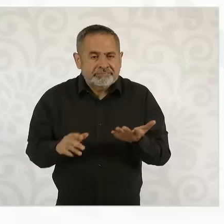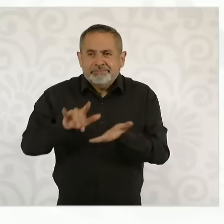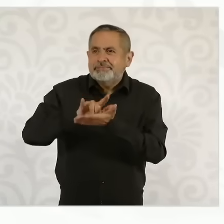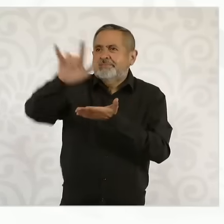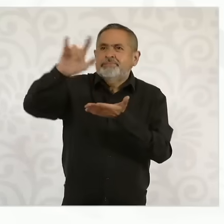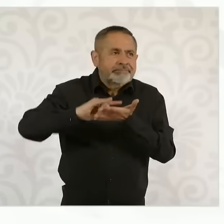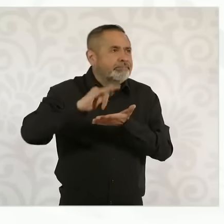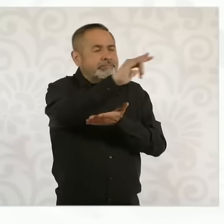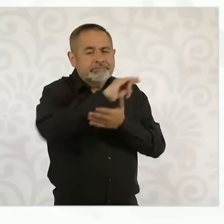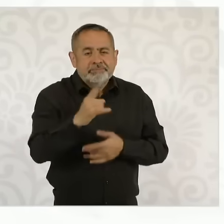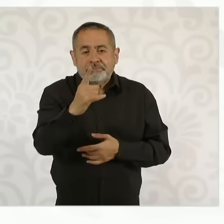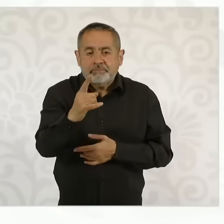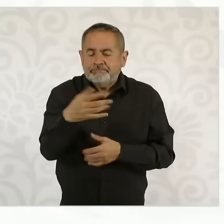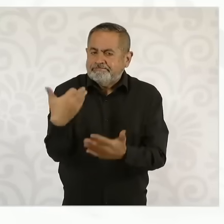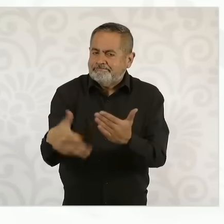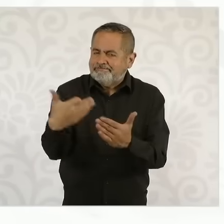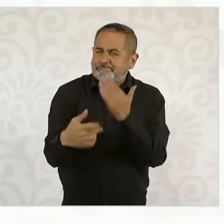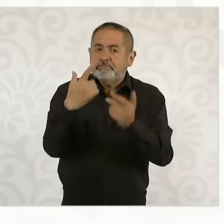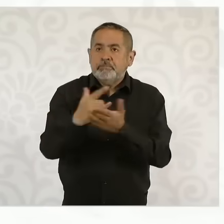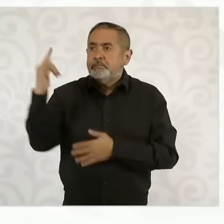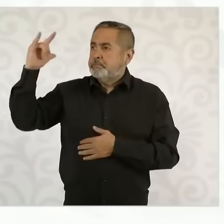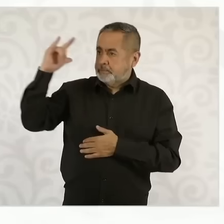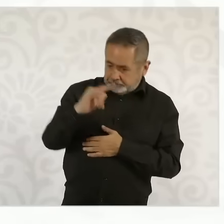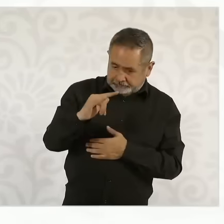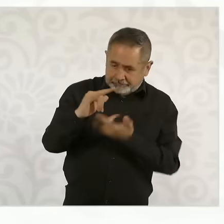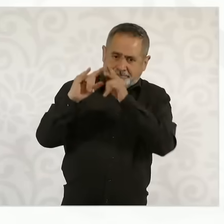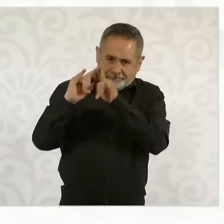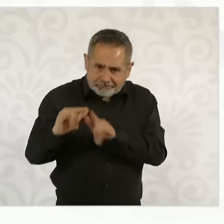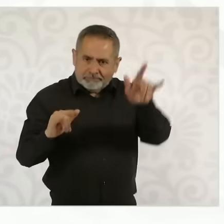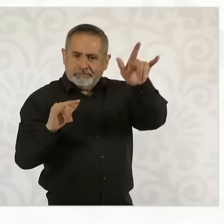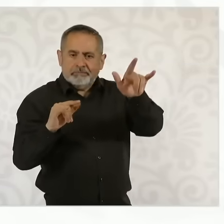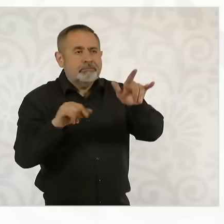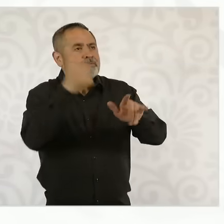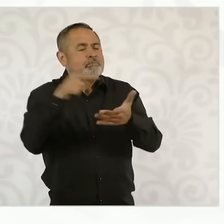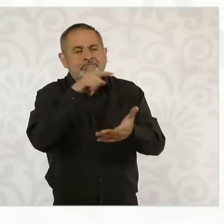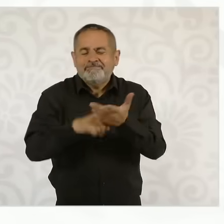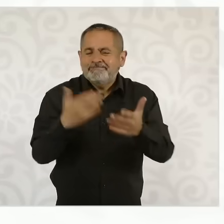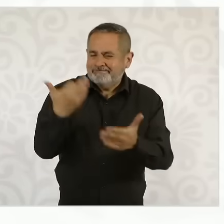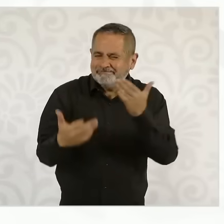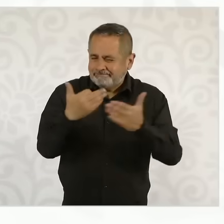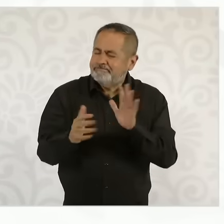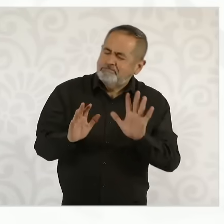que es el área de oportunidad que más sobresale en esta encuesta de satisfacción. Eh, seguramente se